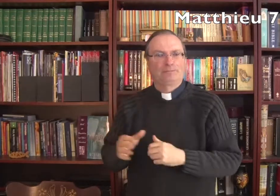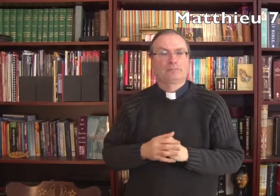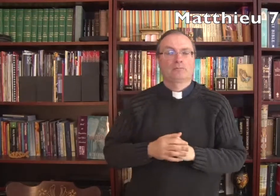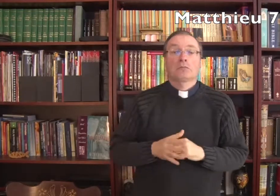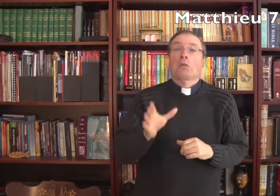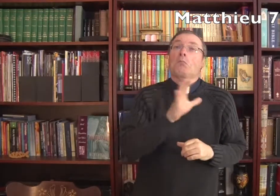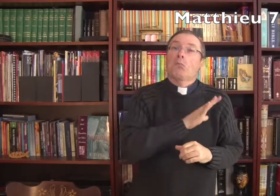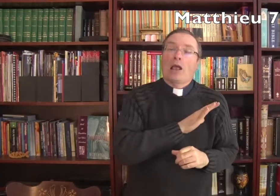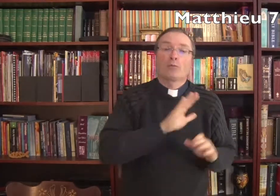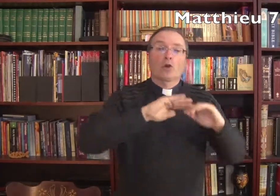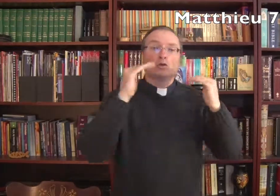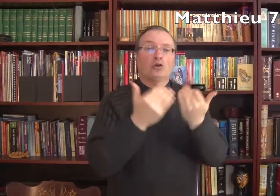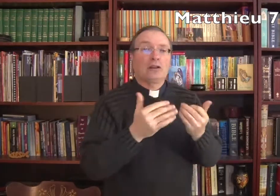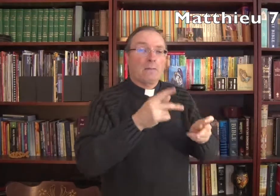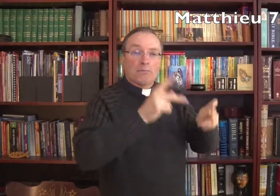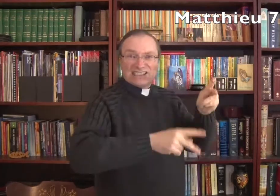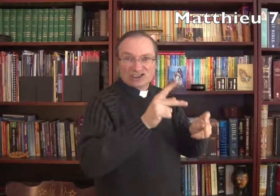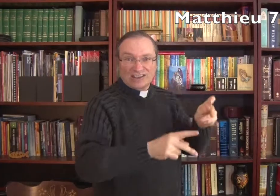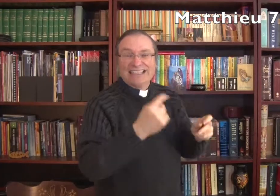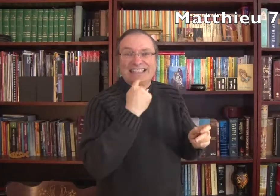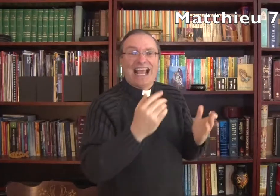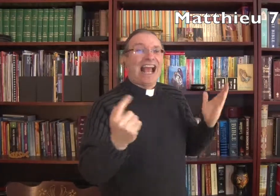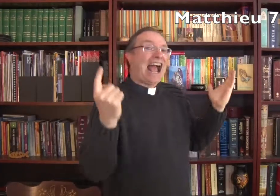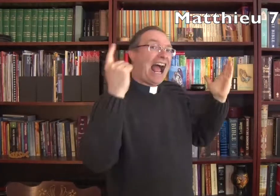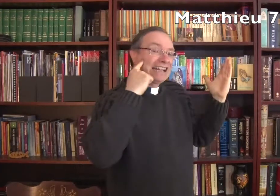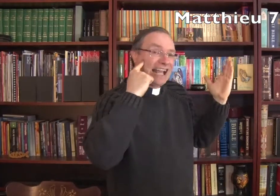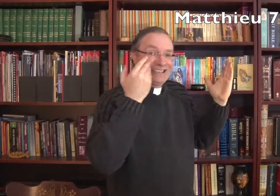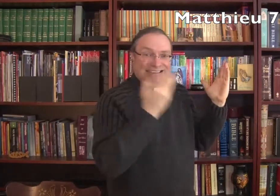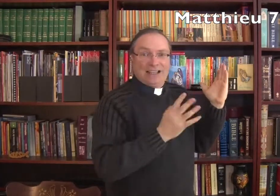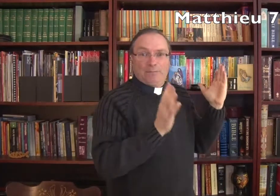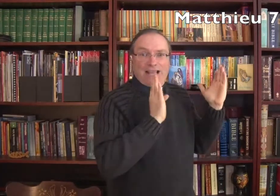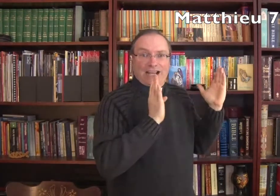Mais toute personne qui entend ces paroles